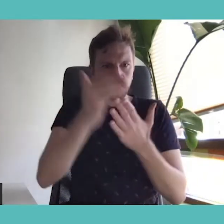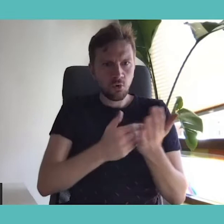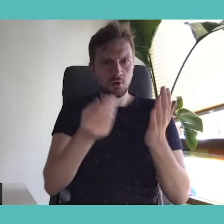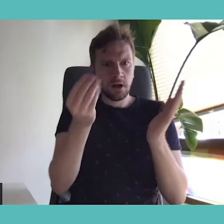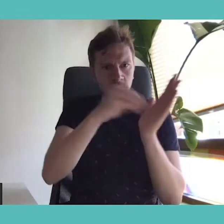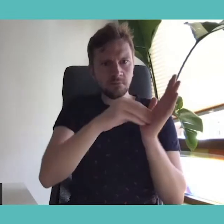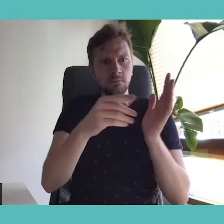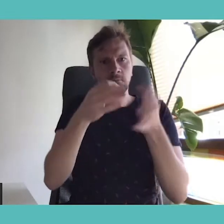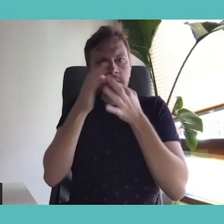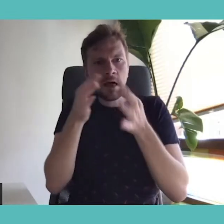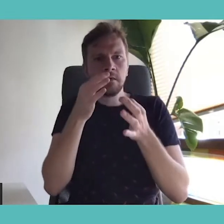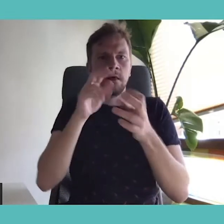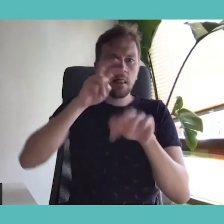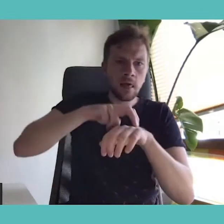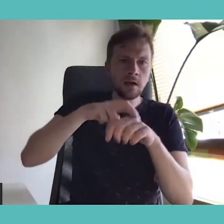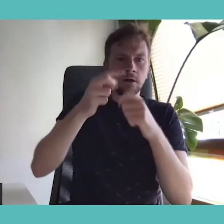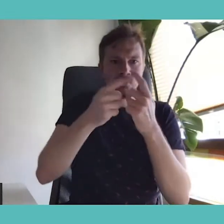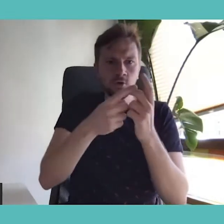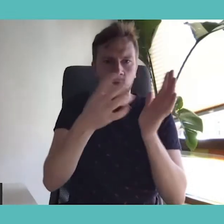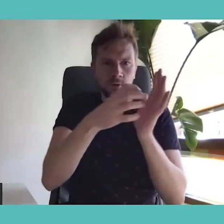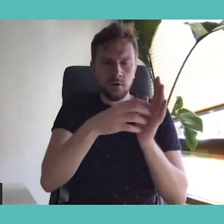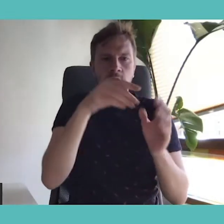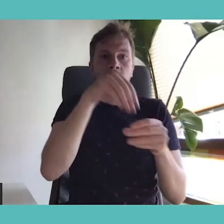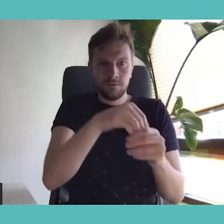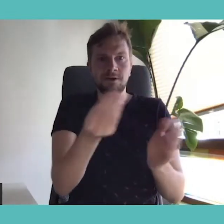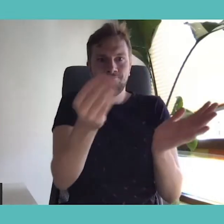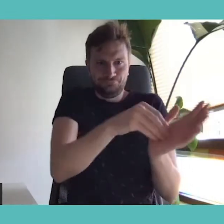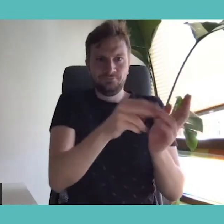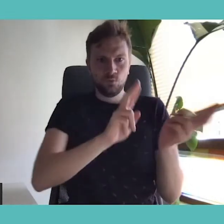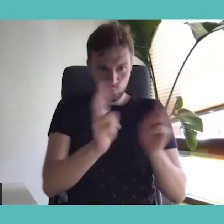W programie były pytania do lekarzy, komentarze, był też tłumacza języka migowego.